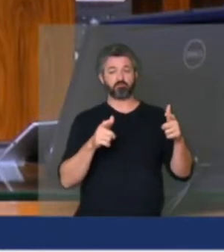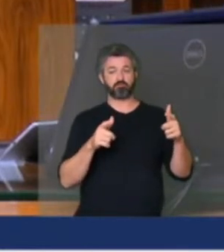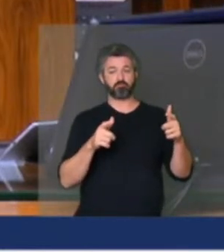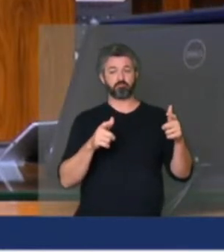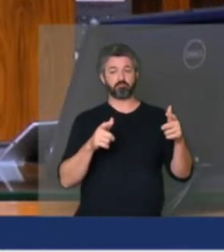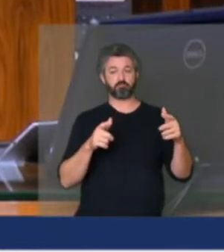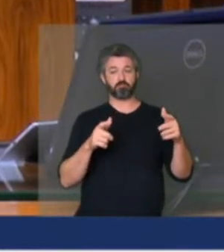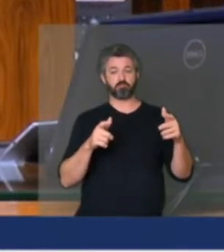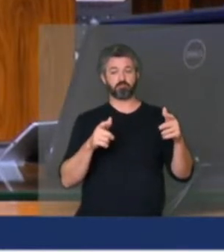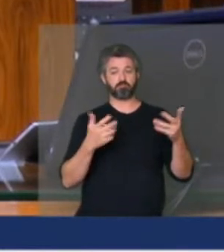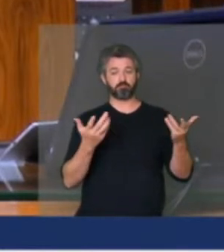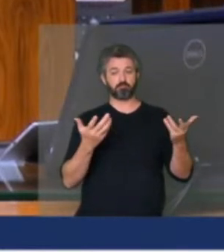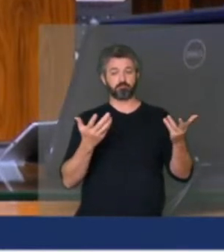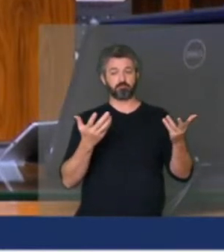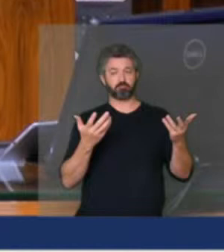A MAIORIA? COMO ENCAMINHA A